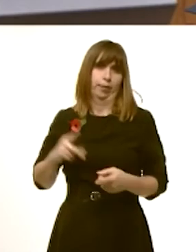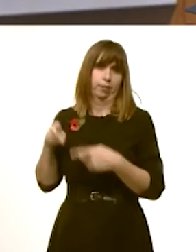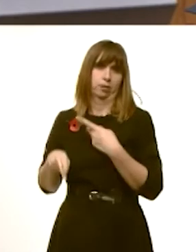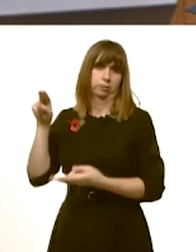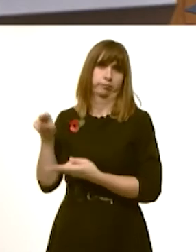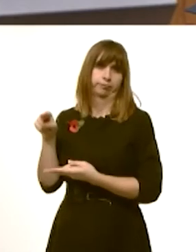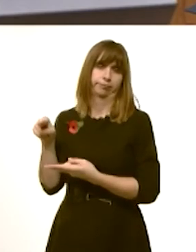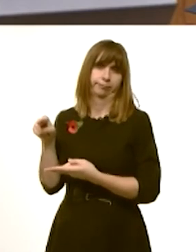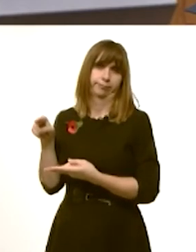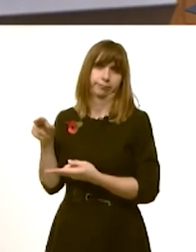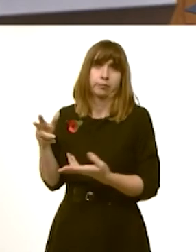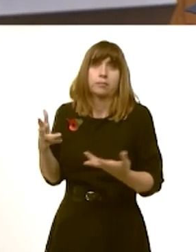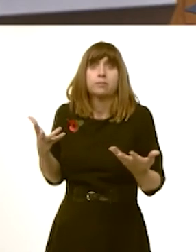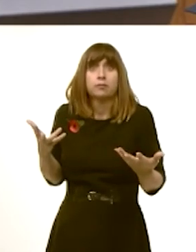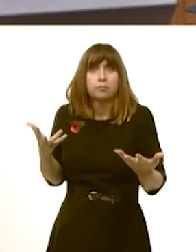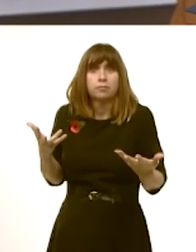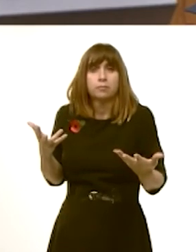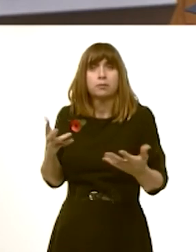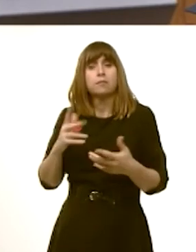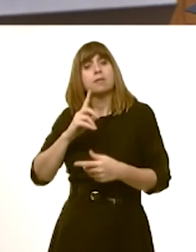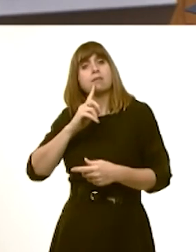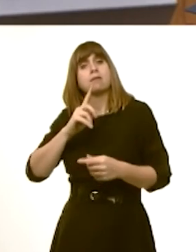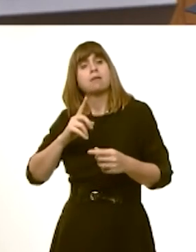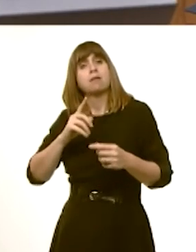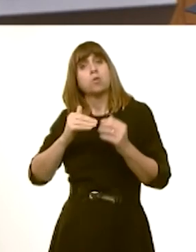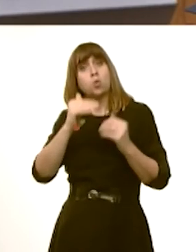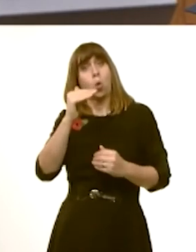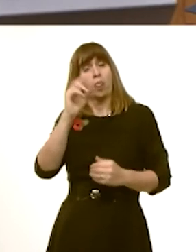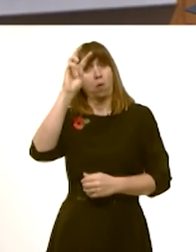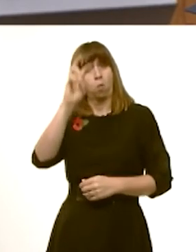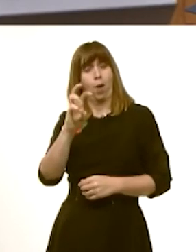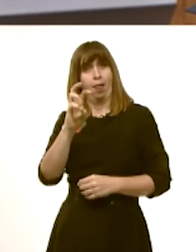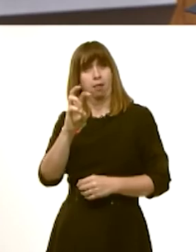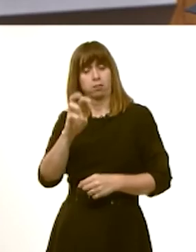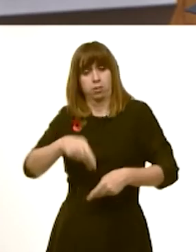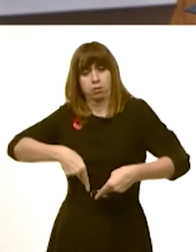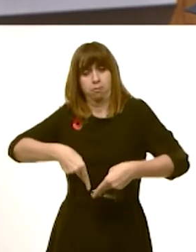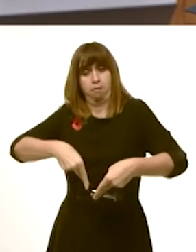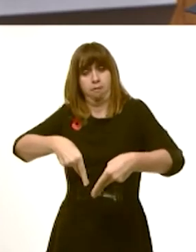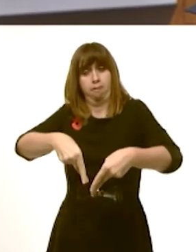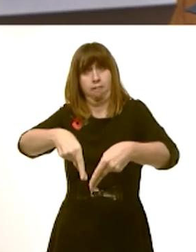Wrth ddweud hynny, wrth gwrs, mae trydaneiddio rheilffordd y gogledd yn rhywbeth yr wyf wedi sÙn amdanoín gyhoeddus sawl gwaith.